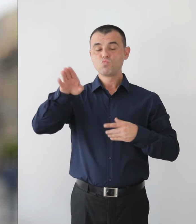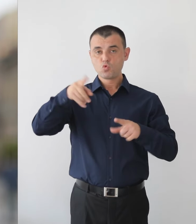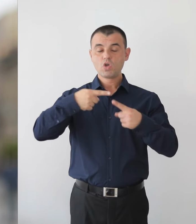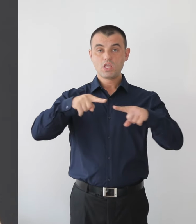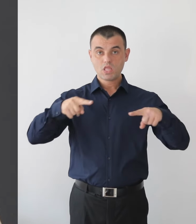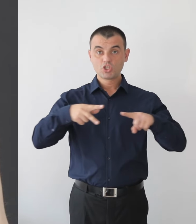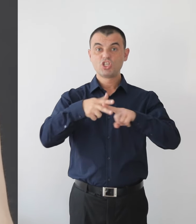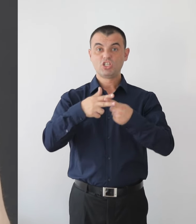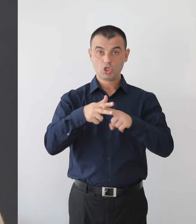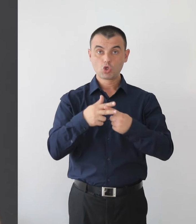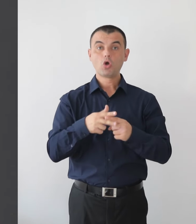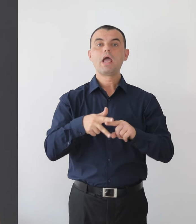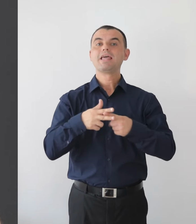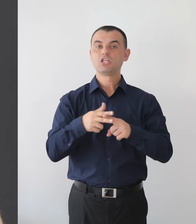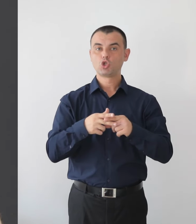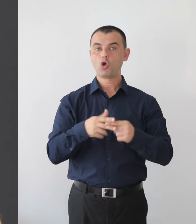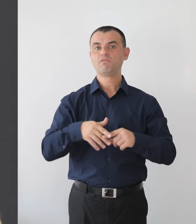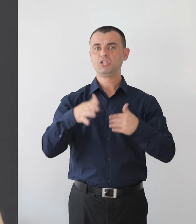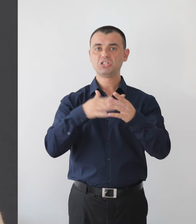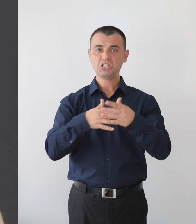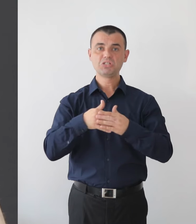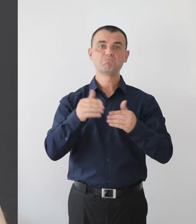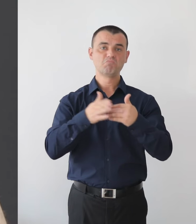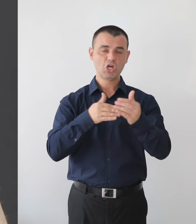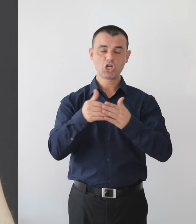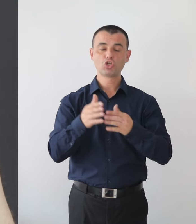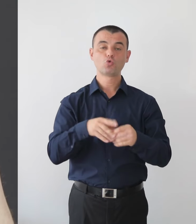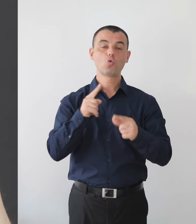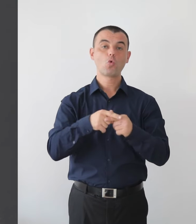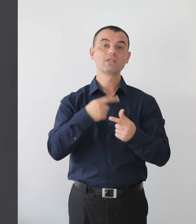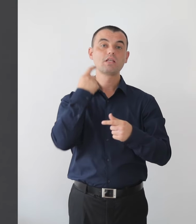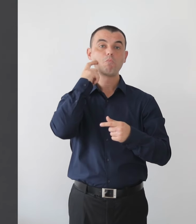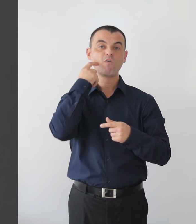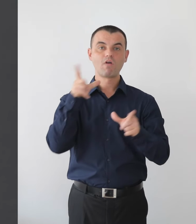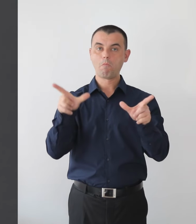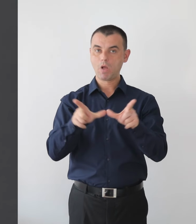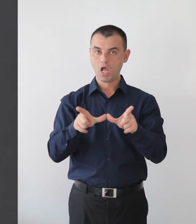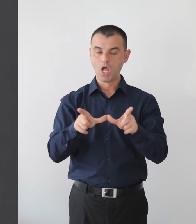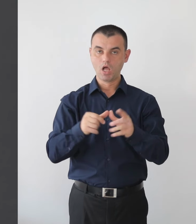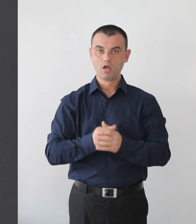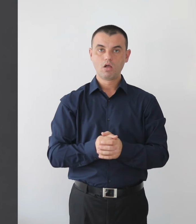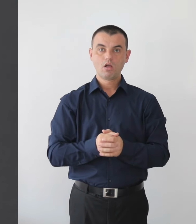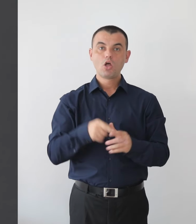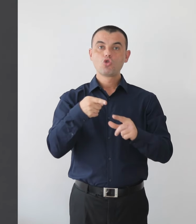Начин за настойка за по-напреднали е ръчното настойване. Ръчното настройване е обозначено с буквата М(Manual).